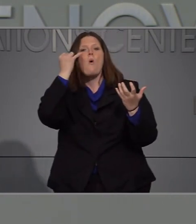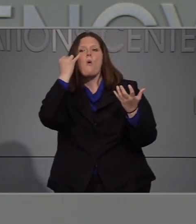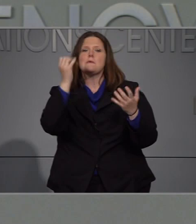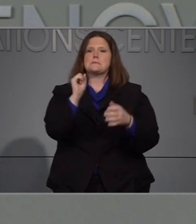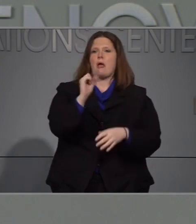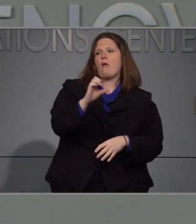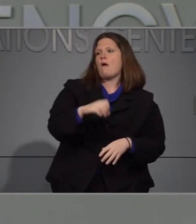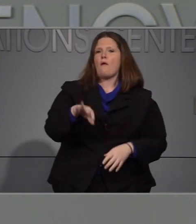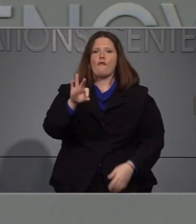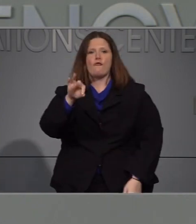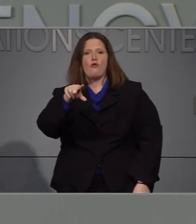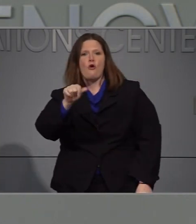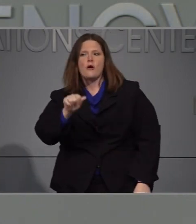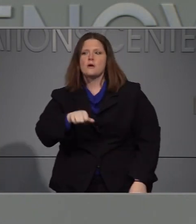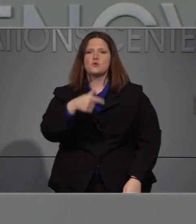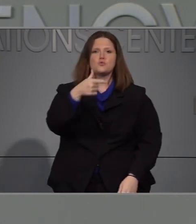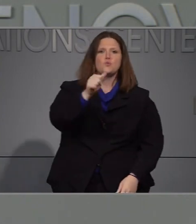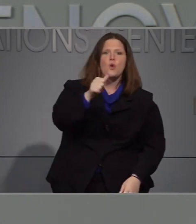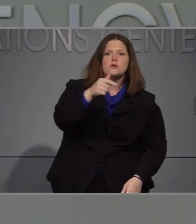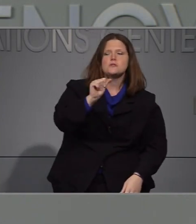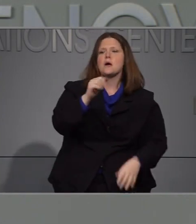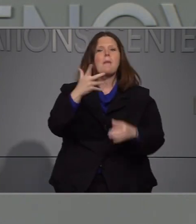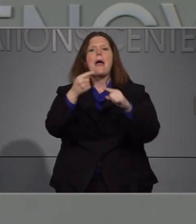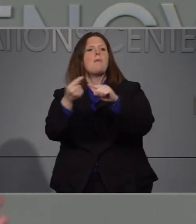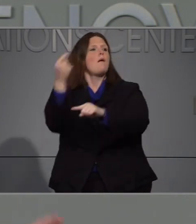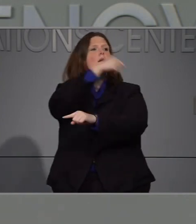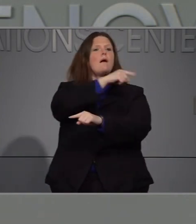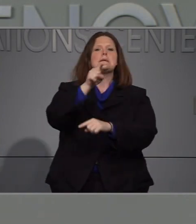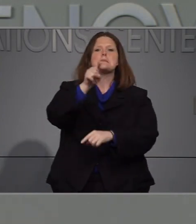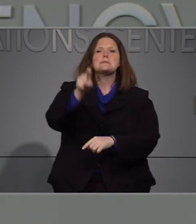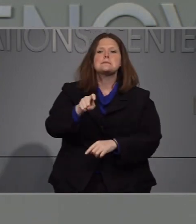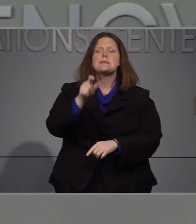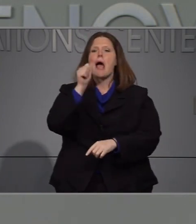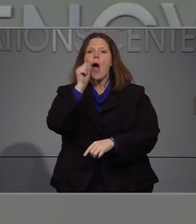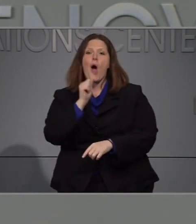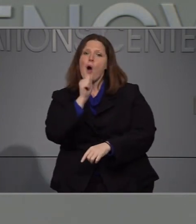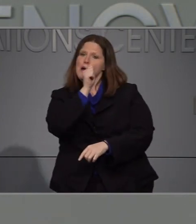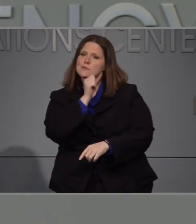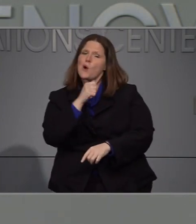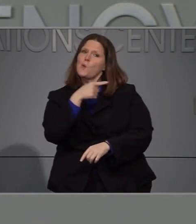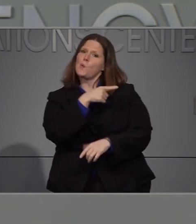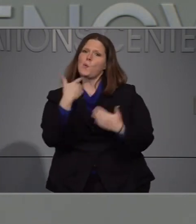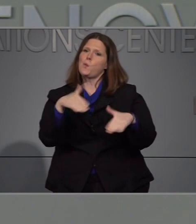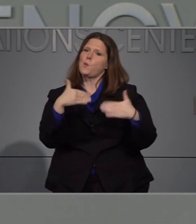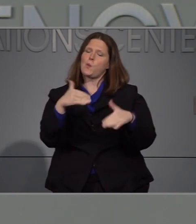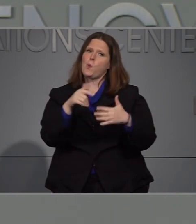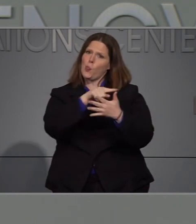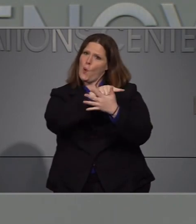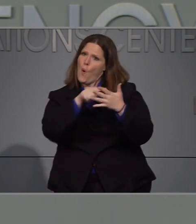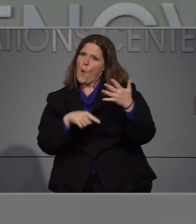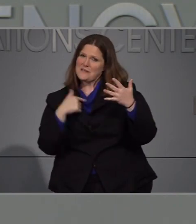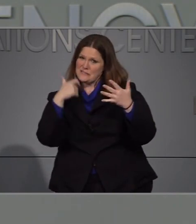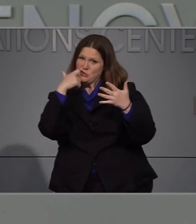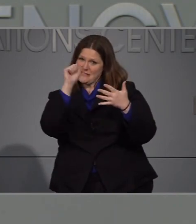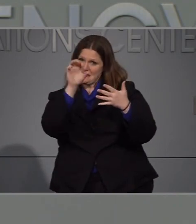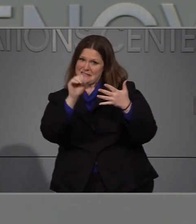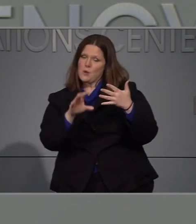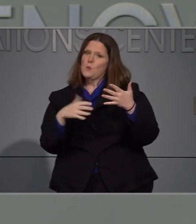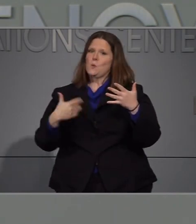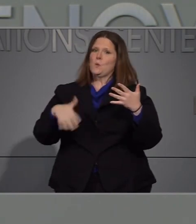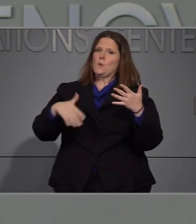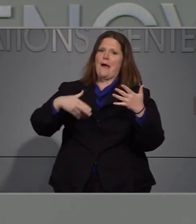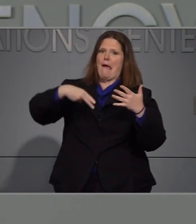propagación si van a Florida Carolina del Sur Texas Arizona, Georgia. Dónde están impactados